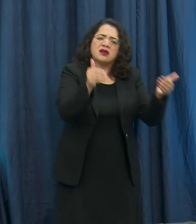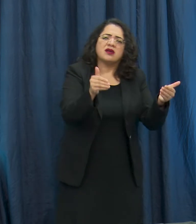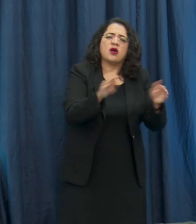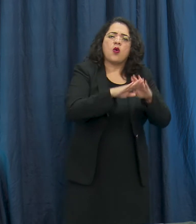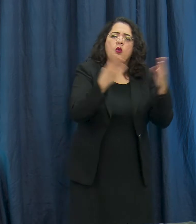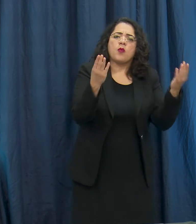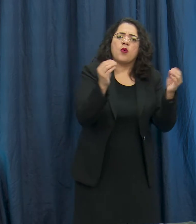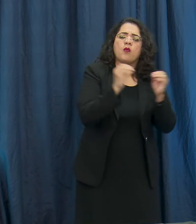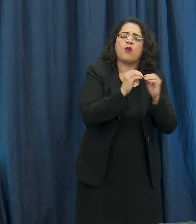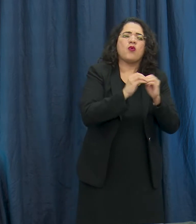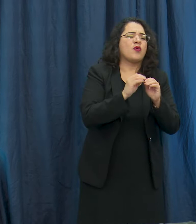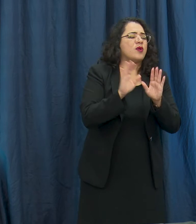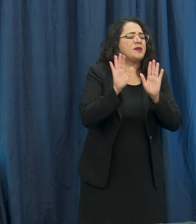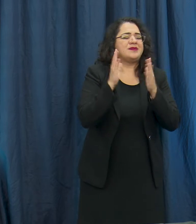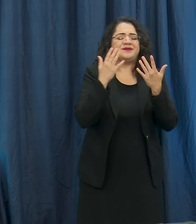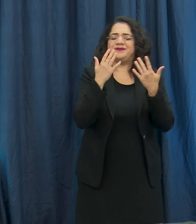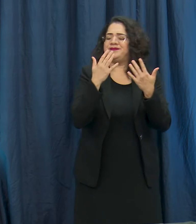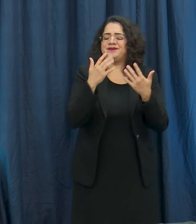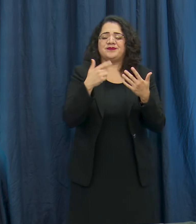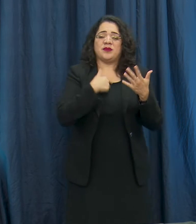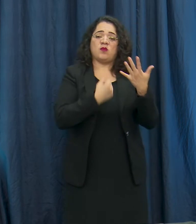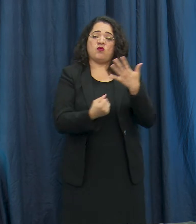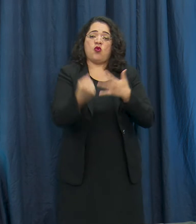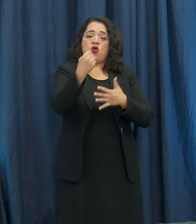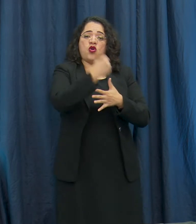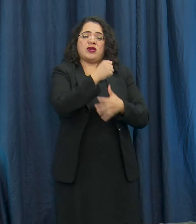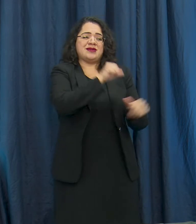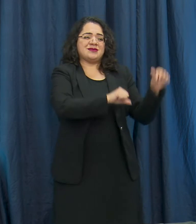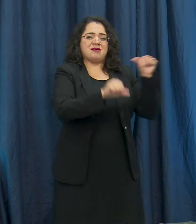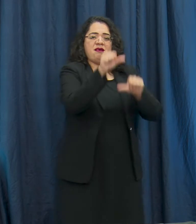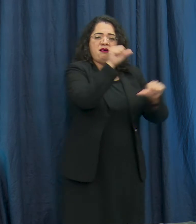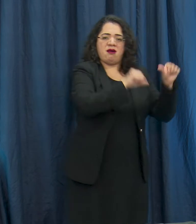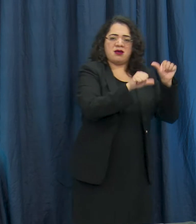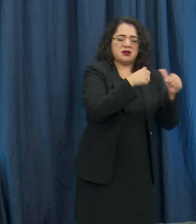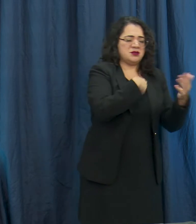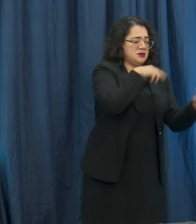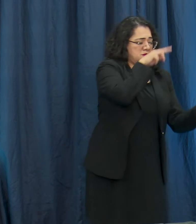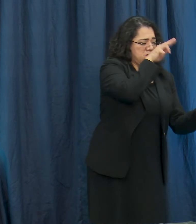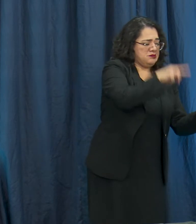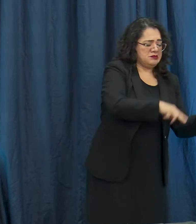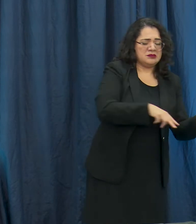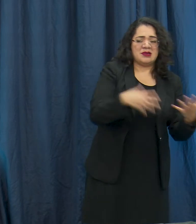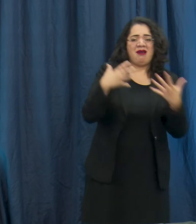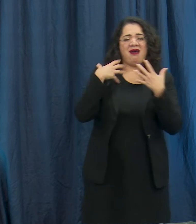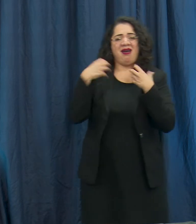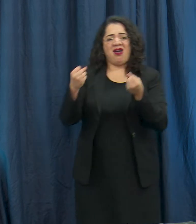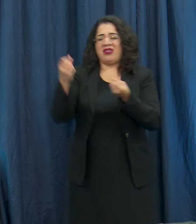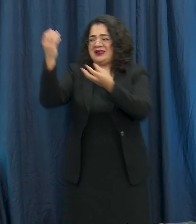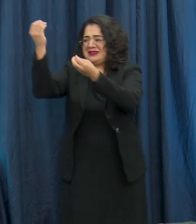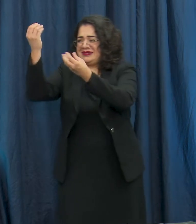en la ciencia y que la prioridad sigue siendo la salud pública Tammy Ellis